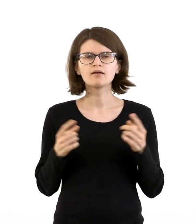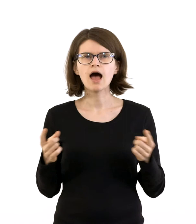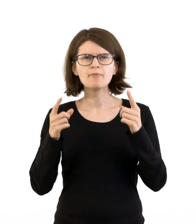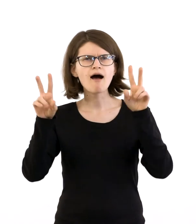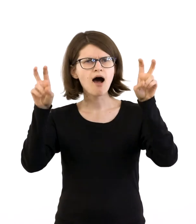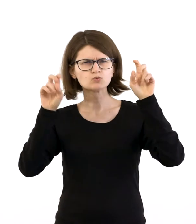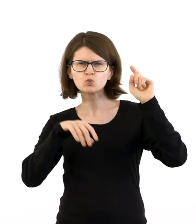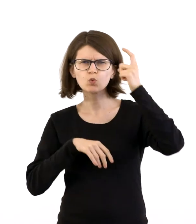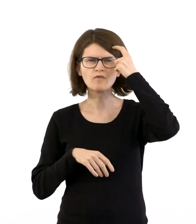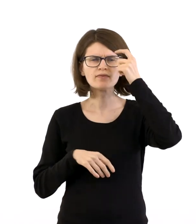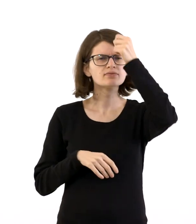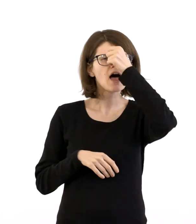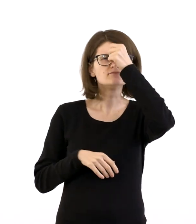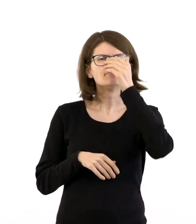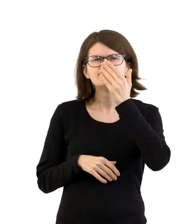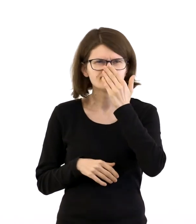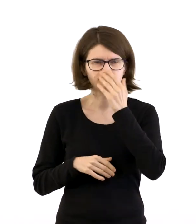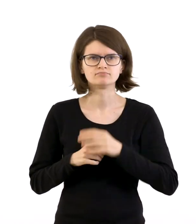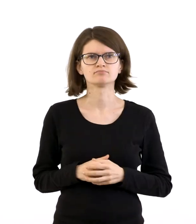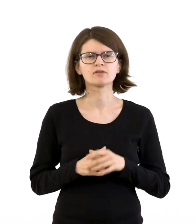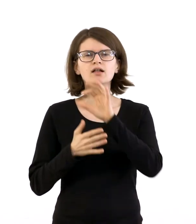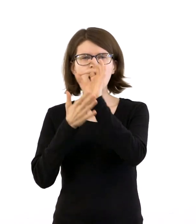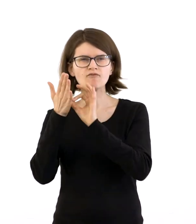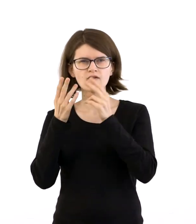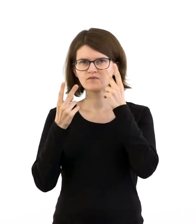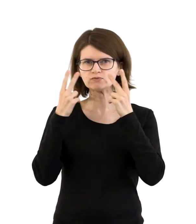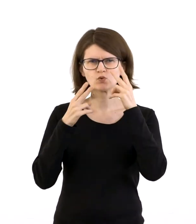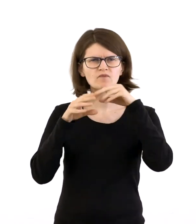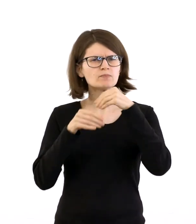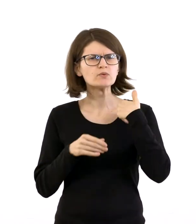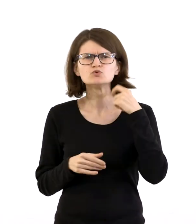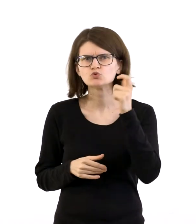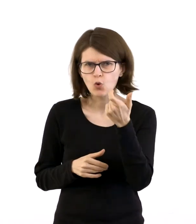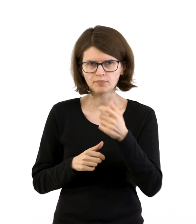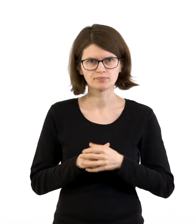haśle przewodnim kampanii; oprawie graficzna;